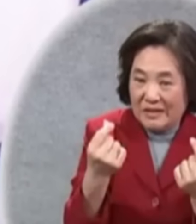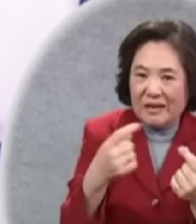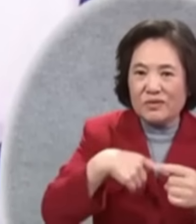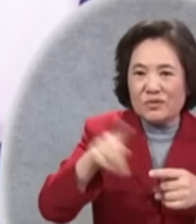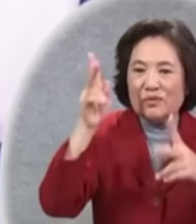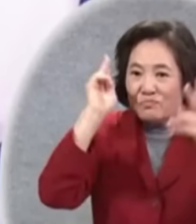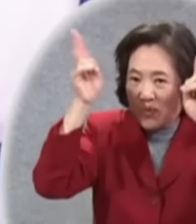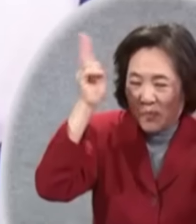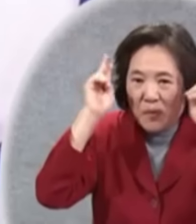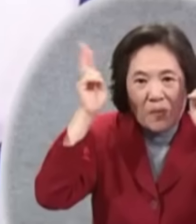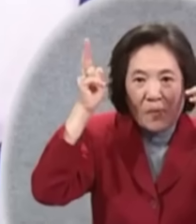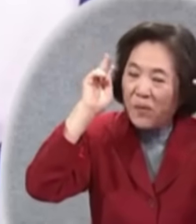被罵的狗血淋頭